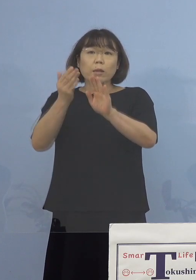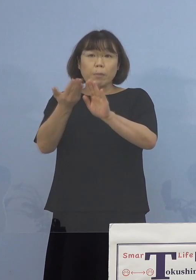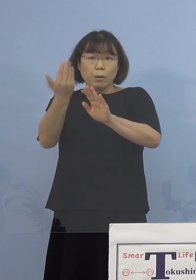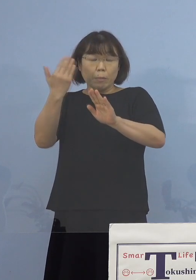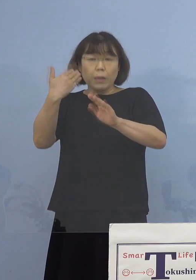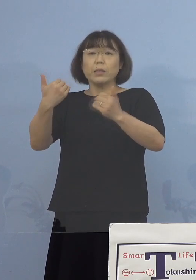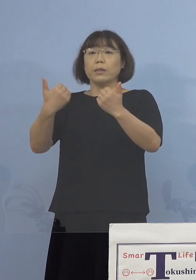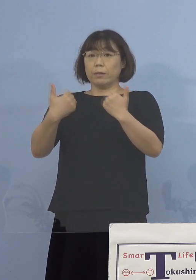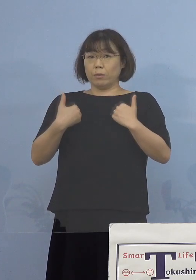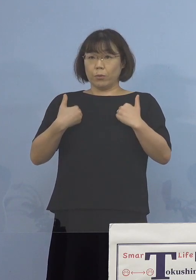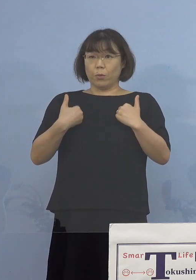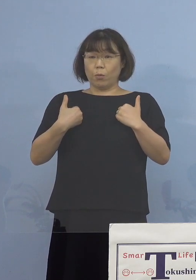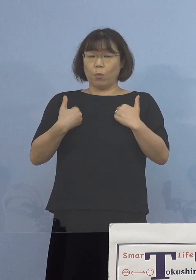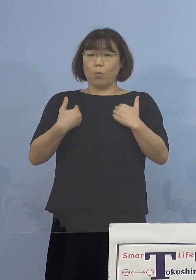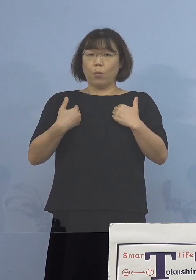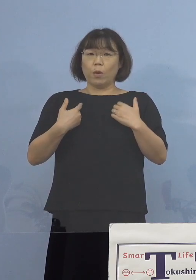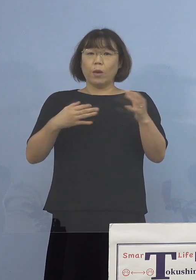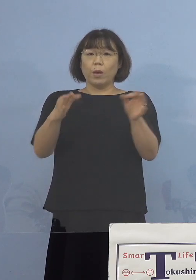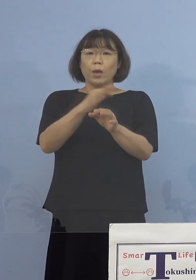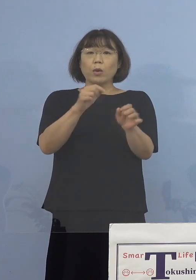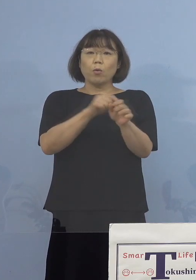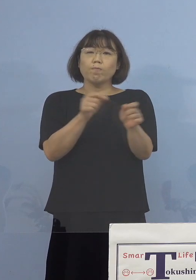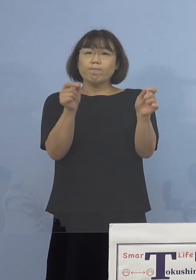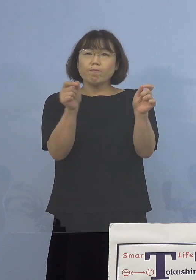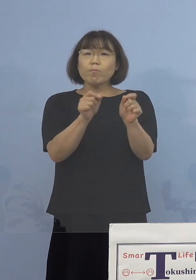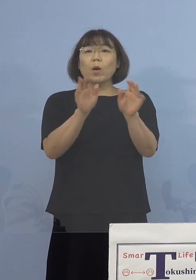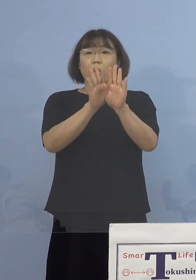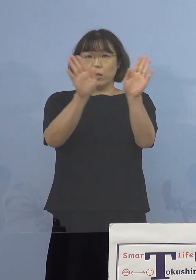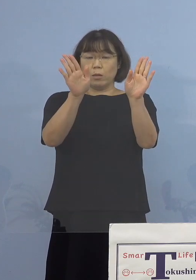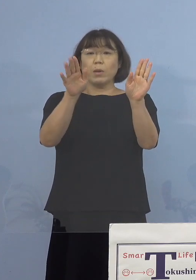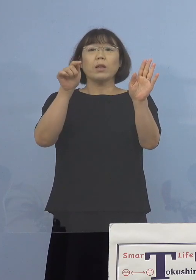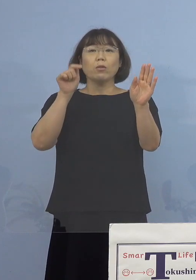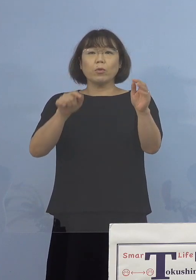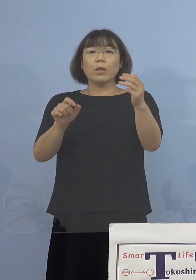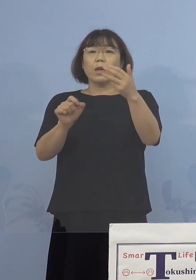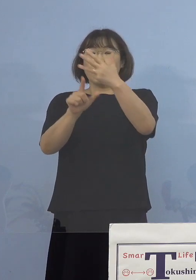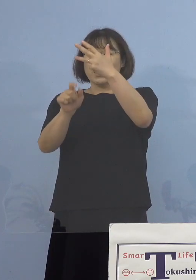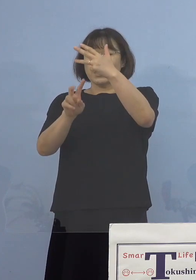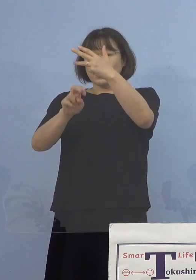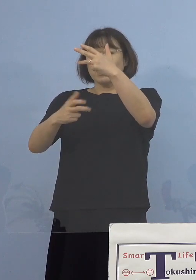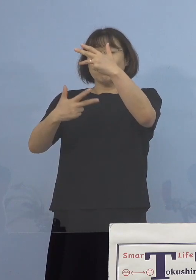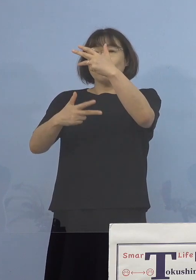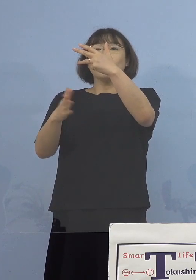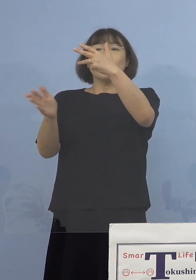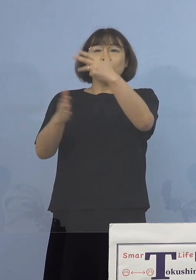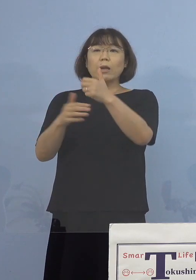時短を開始したということで、27日から ちょうど協議というのが行われています